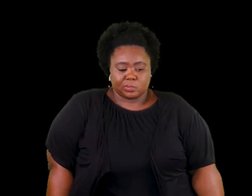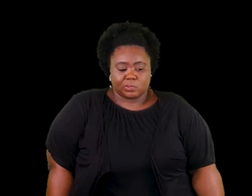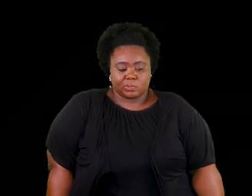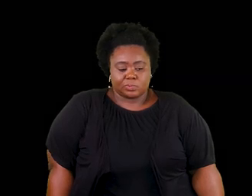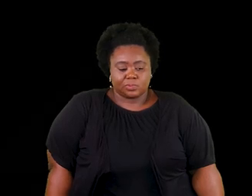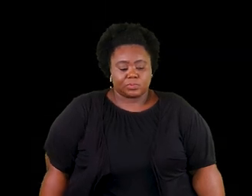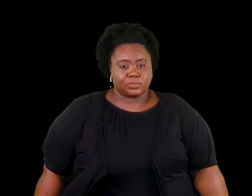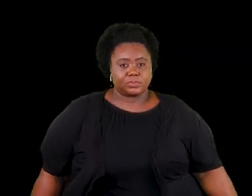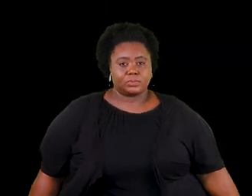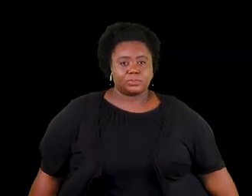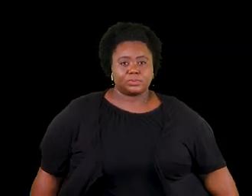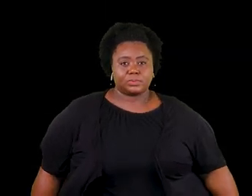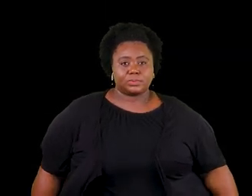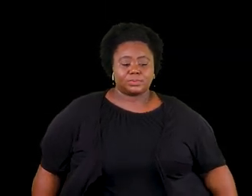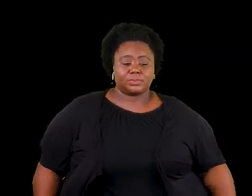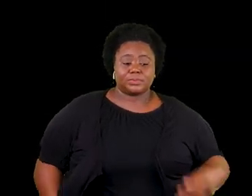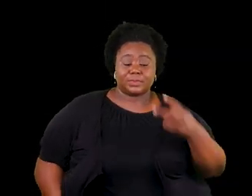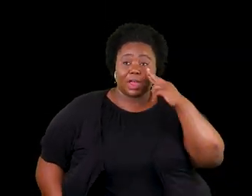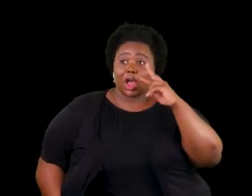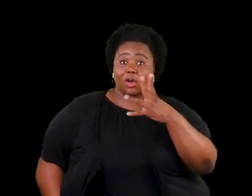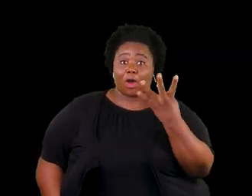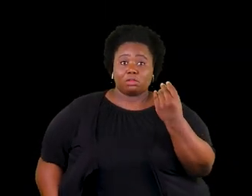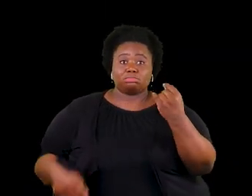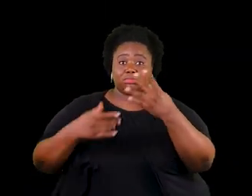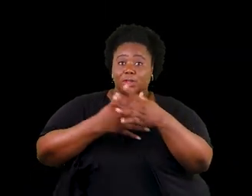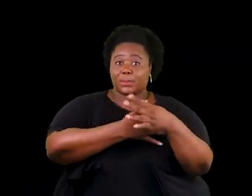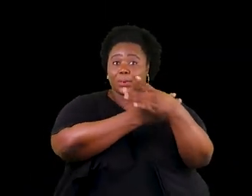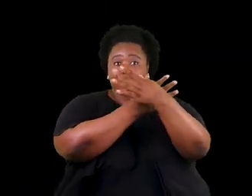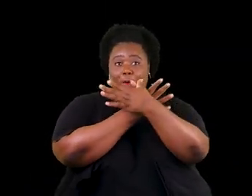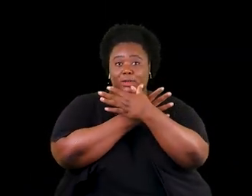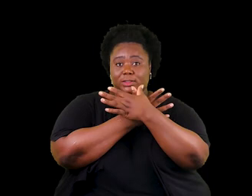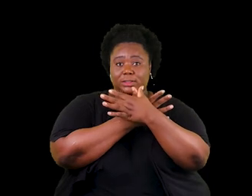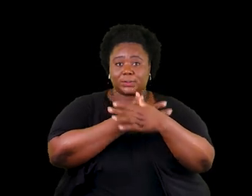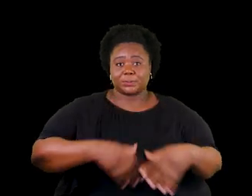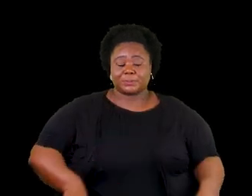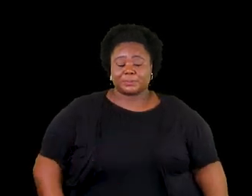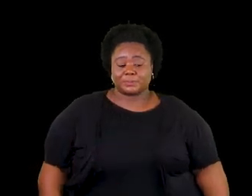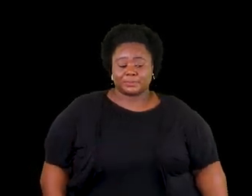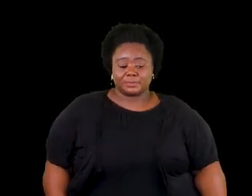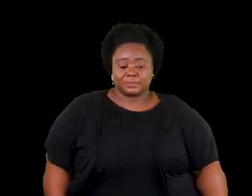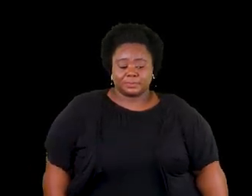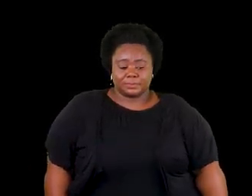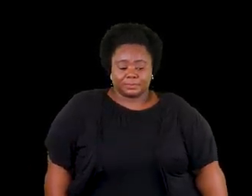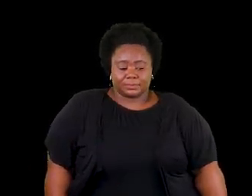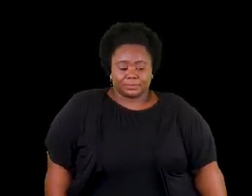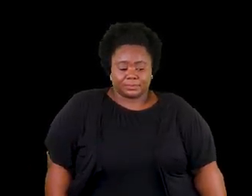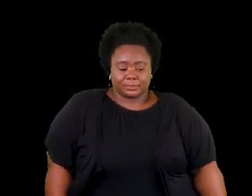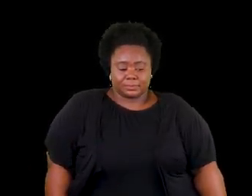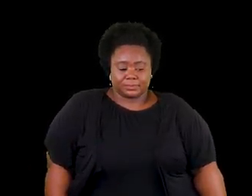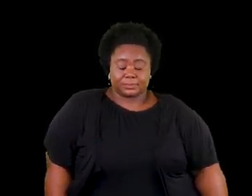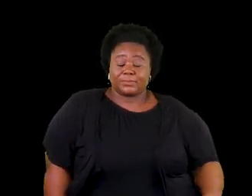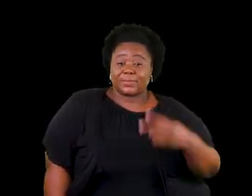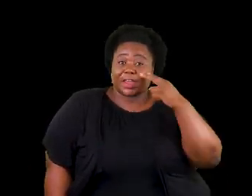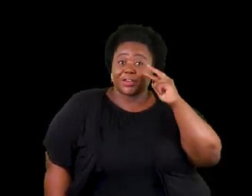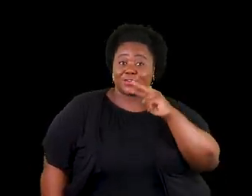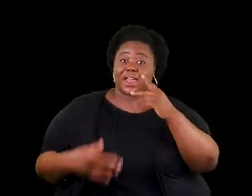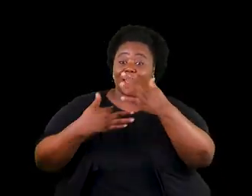(Tunica) Olha o tanto de borboleta. (Tunica) Olha a borboleta amarela